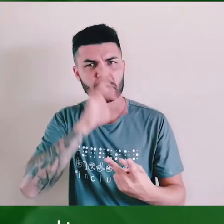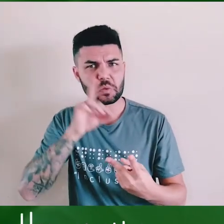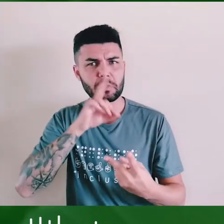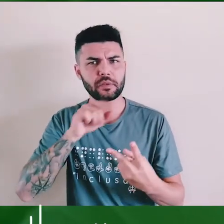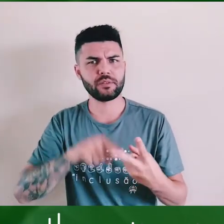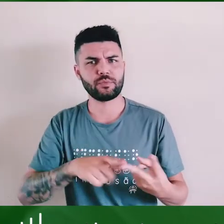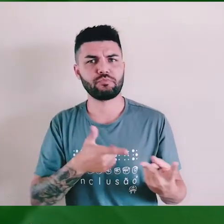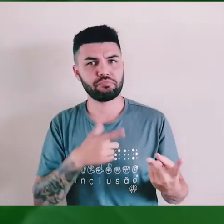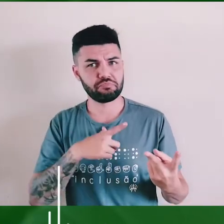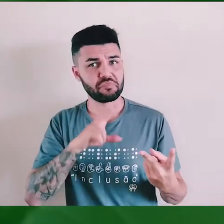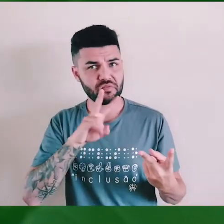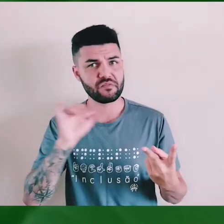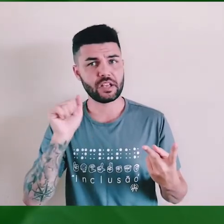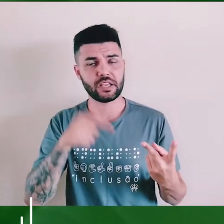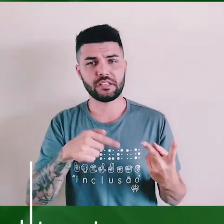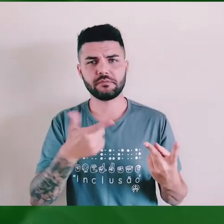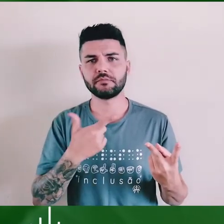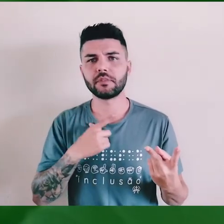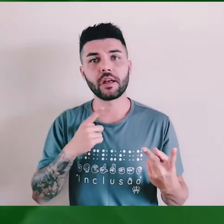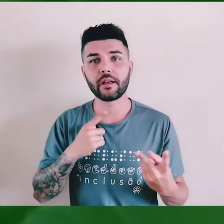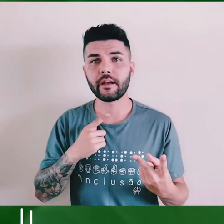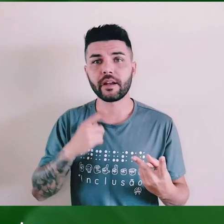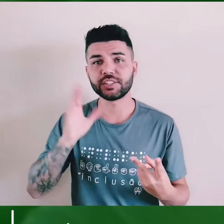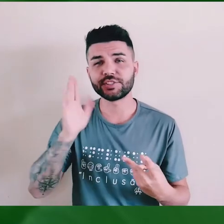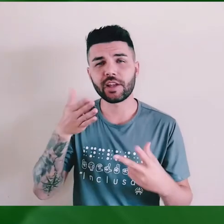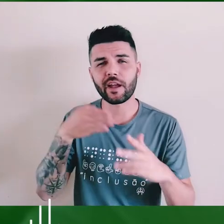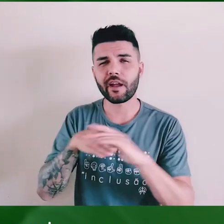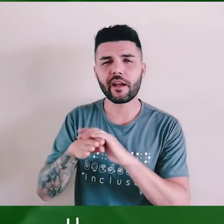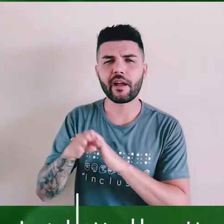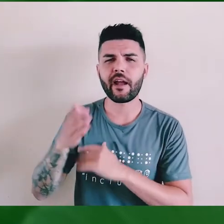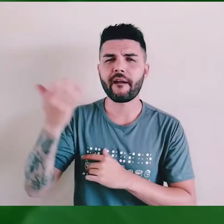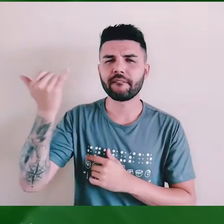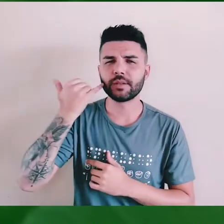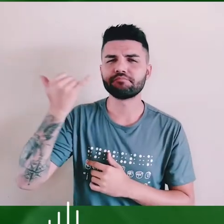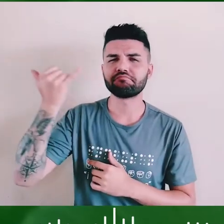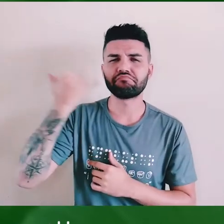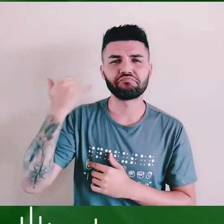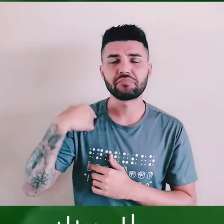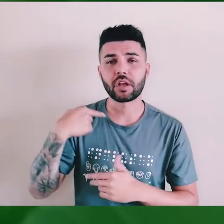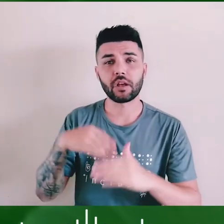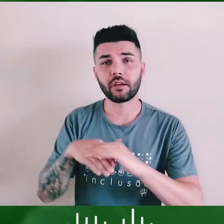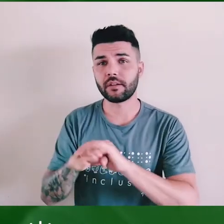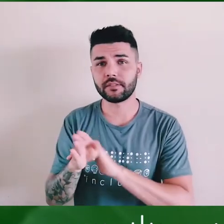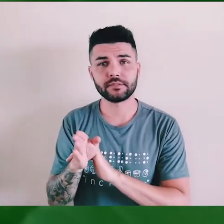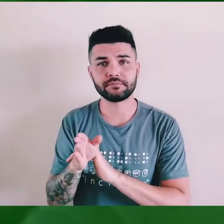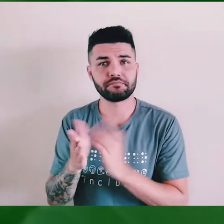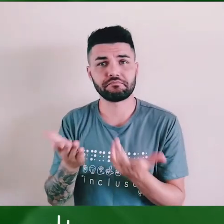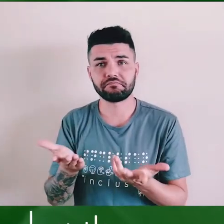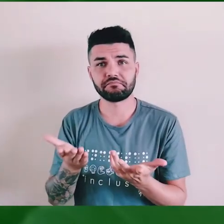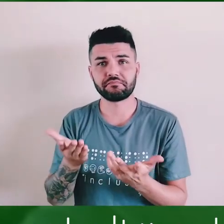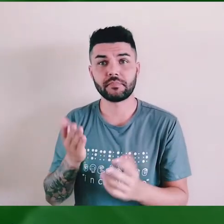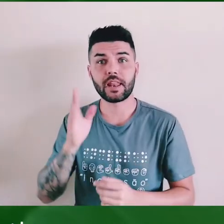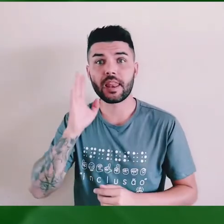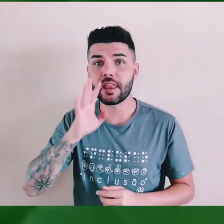no domingo, aos finais de semana. E eu digo mais, o dia mais legal de trabalhar é no